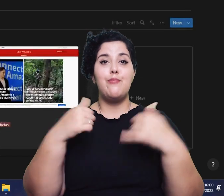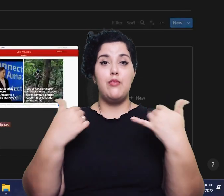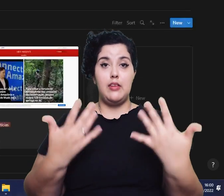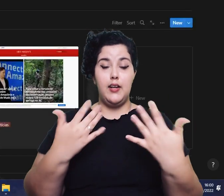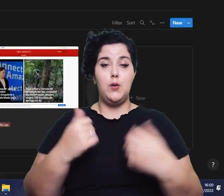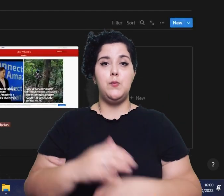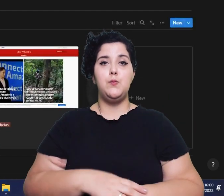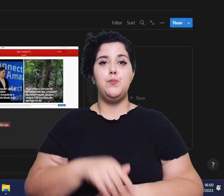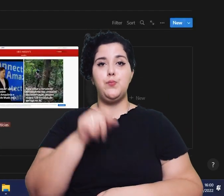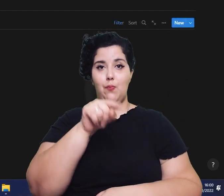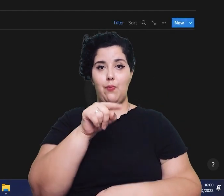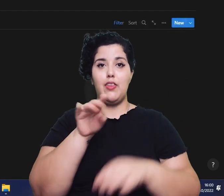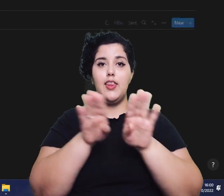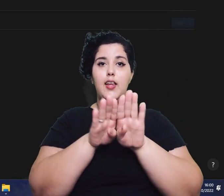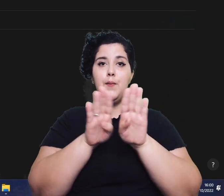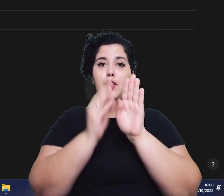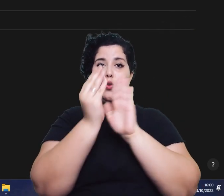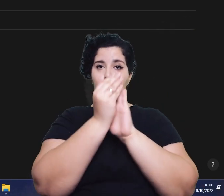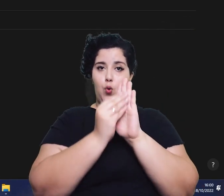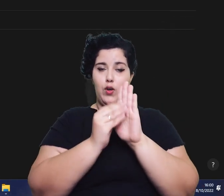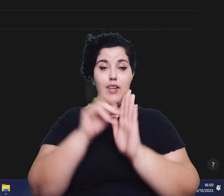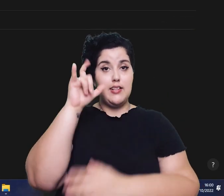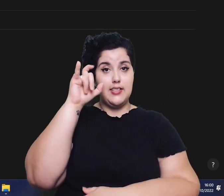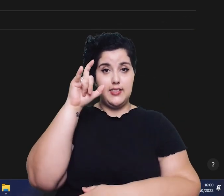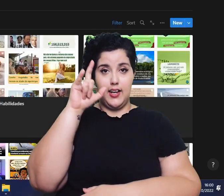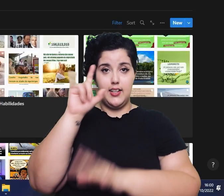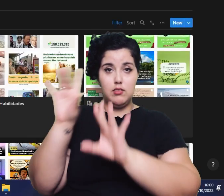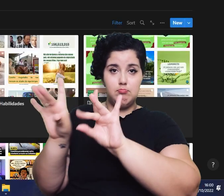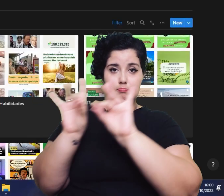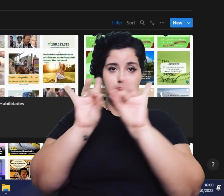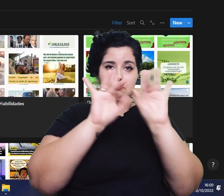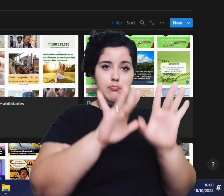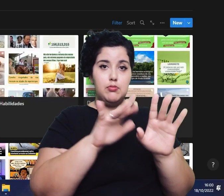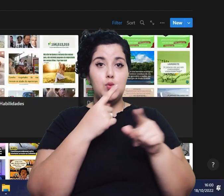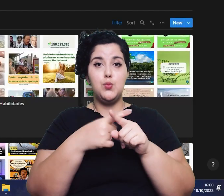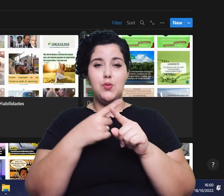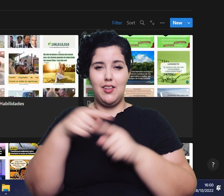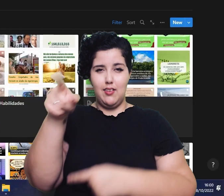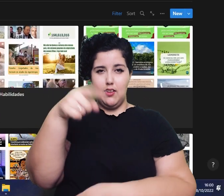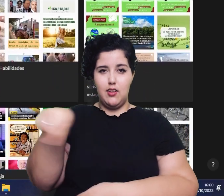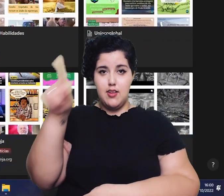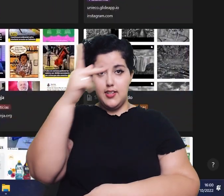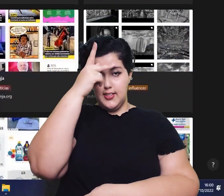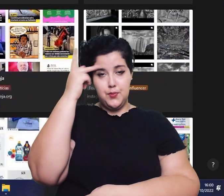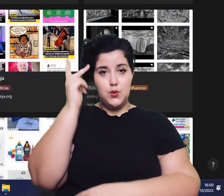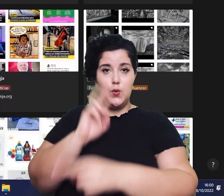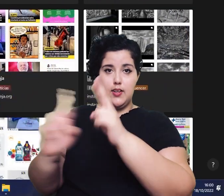gente. Coloquei também aqui, galeria do Instagram, porque eu peguei essas marcas que a galera citou e eu fui procurar